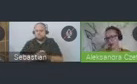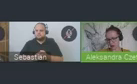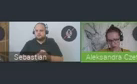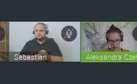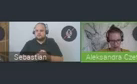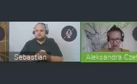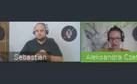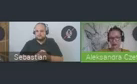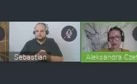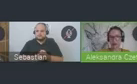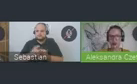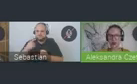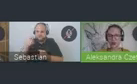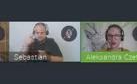Aha, to może...